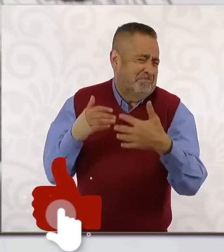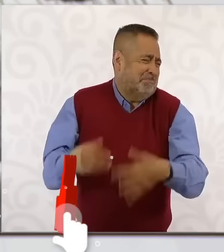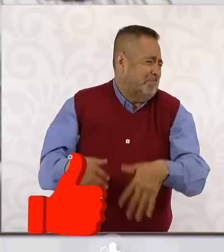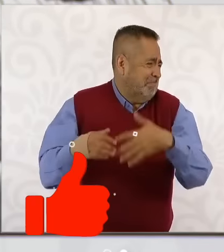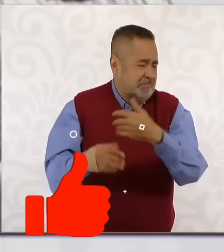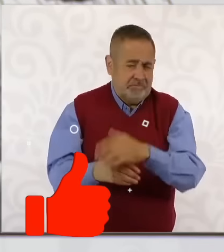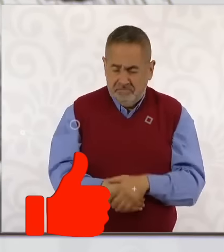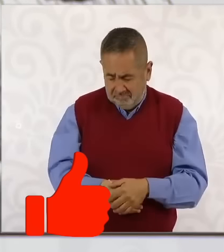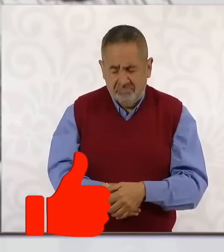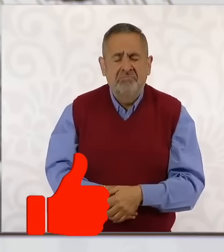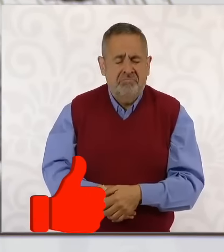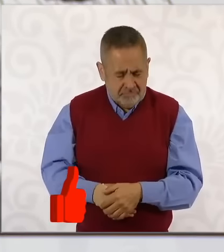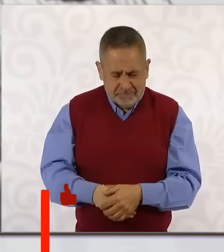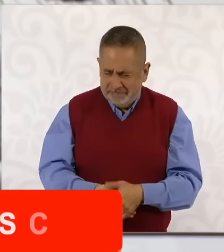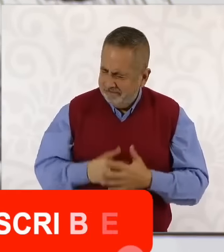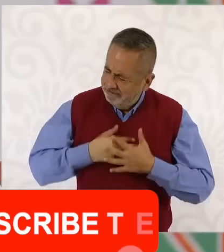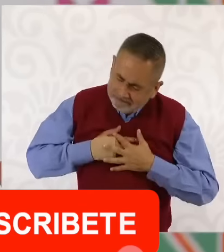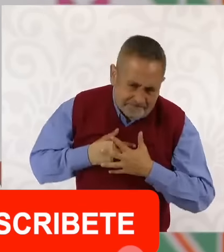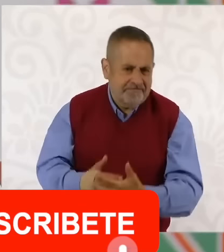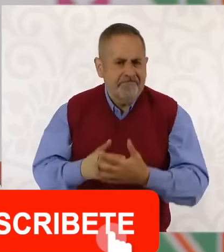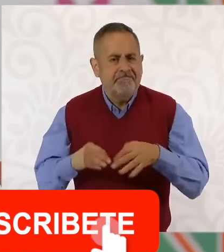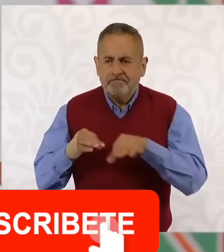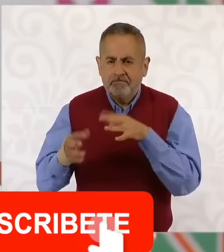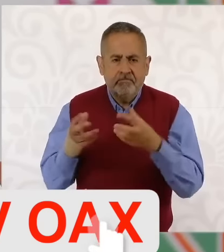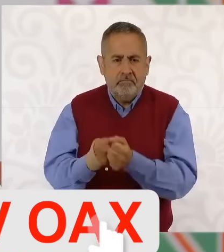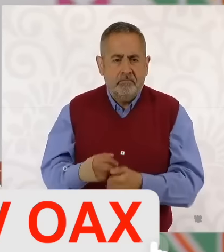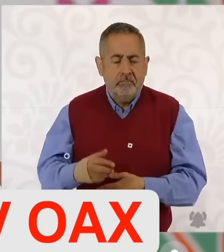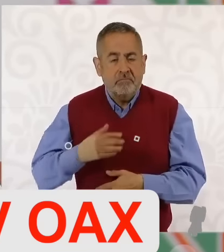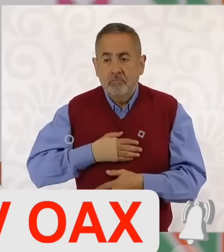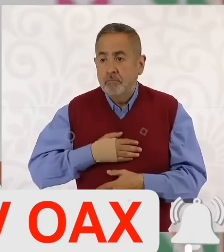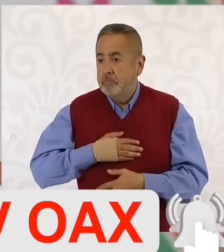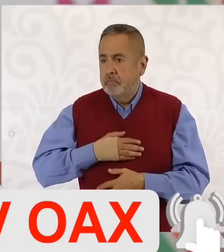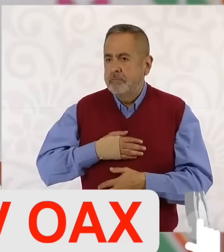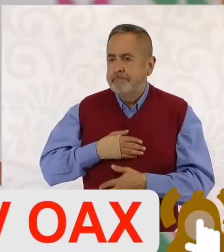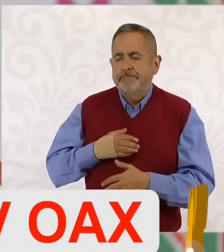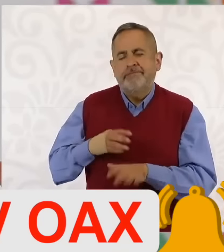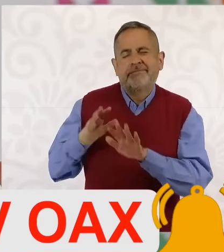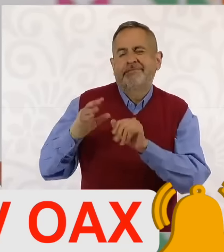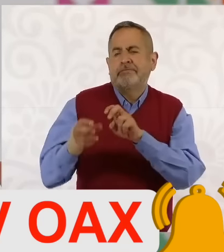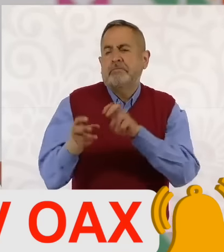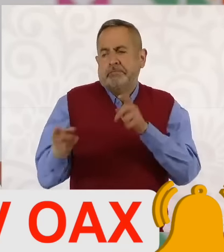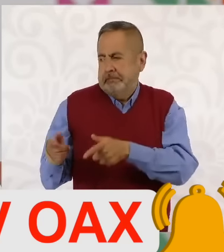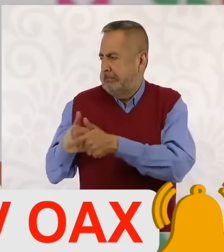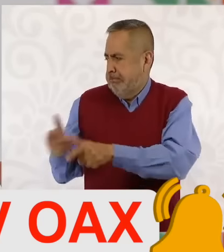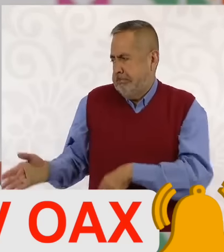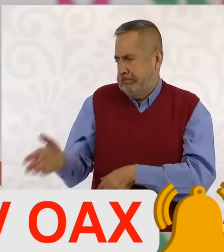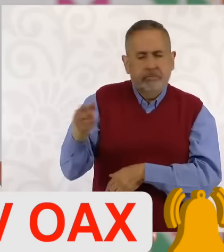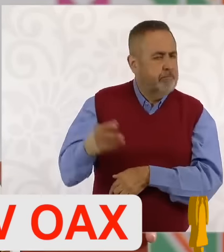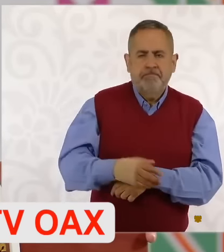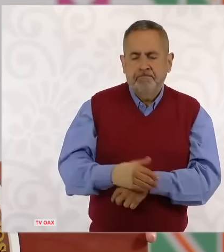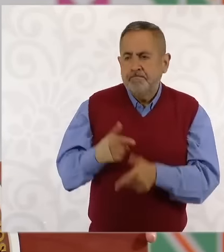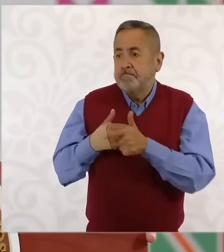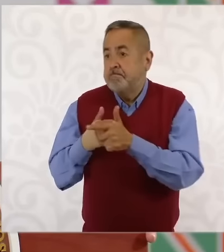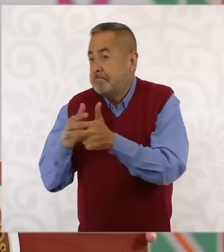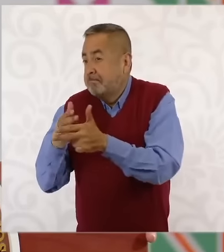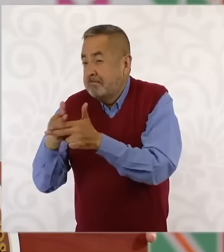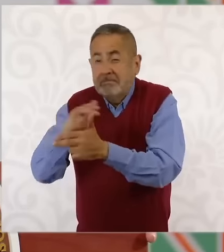trabajo de mucha entrega y no nos vamos a ir hasta que no se atienda hasta el último rincón. Eh,